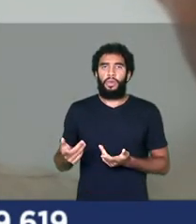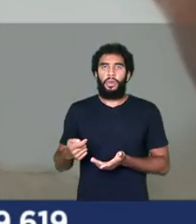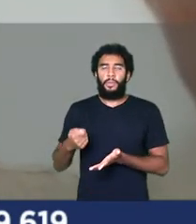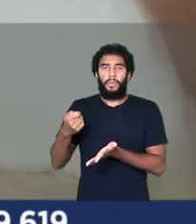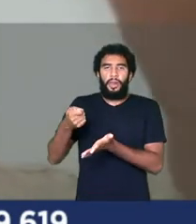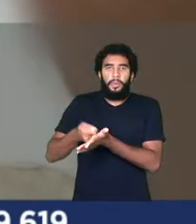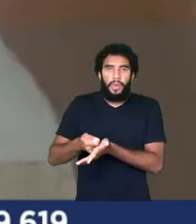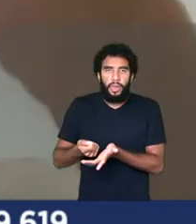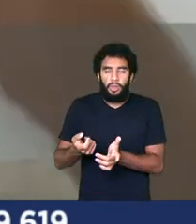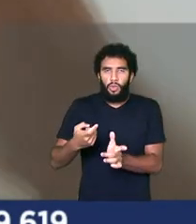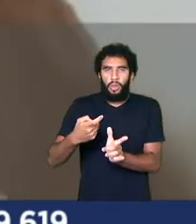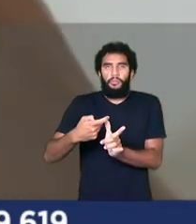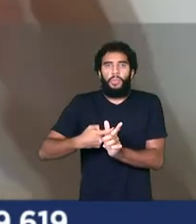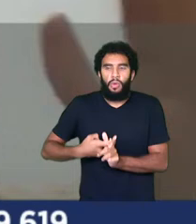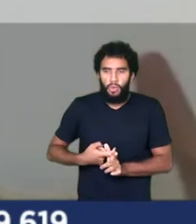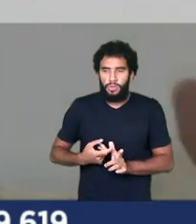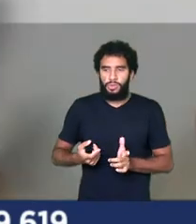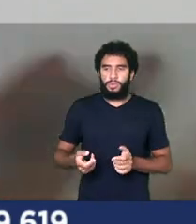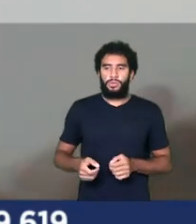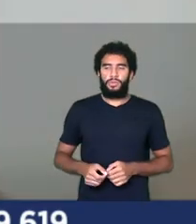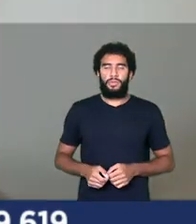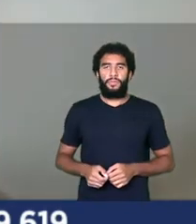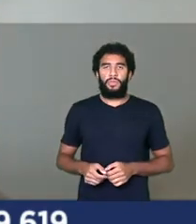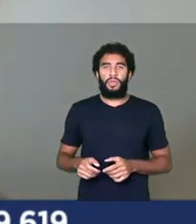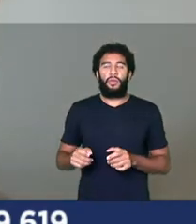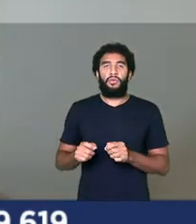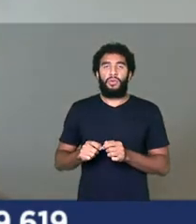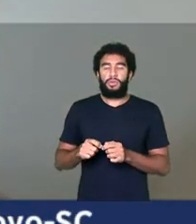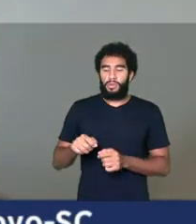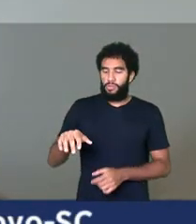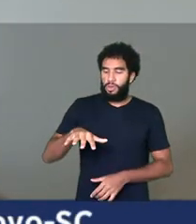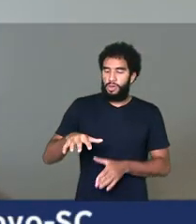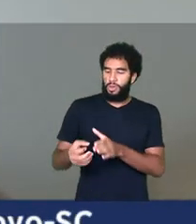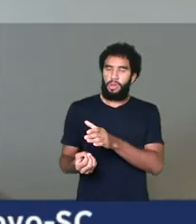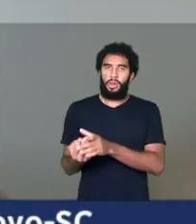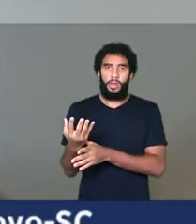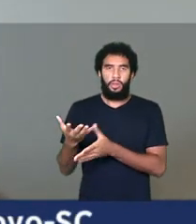QUALQUER CONTRIBUIÇÃO, IMPOSTO, ENFIM. TRAZENDO PARA O SETOR CRIADO AGORA, UM